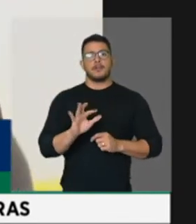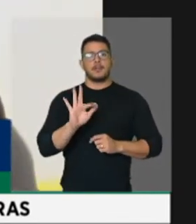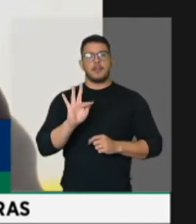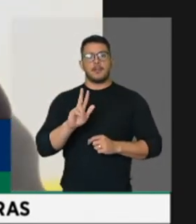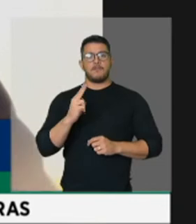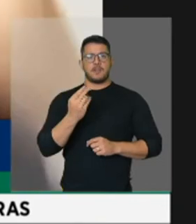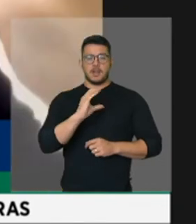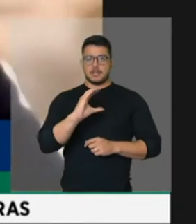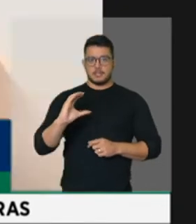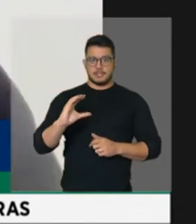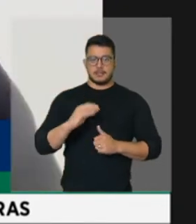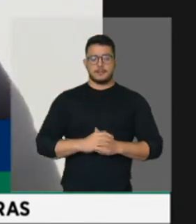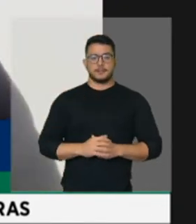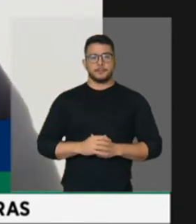UMA ALMA APENADA... VAGANDO... PELOS CAMPOS POLÍTICOS DO